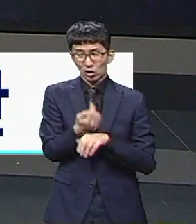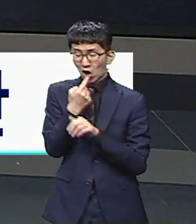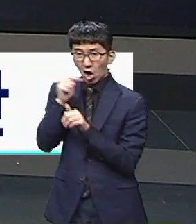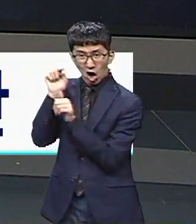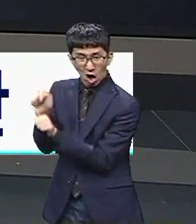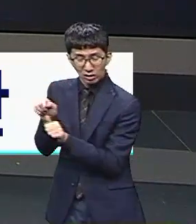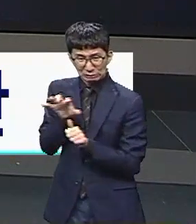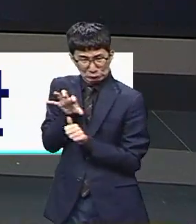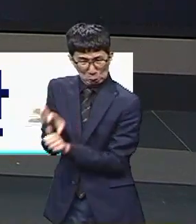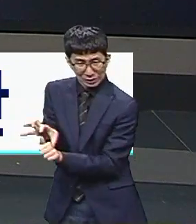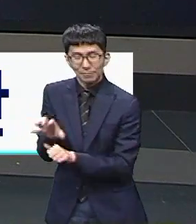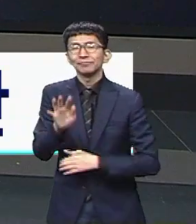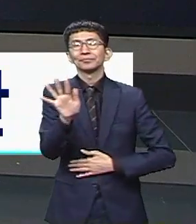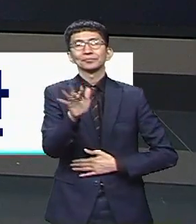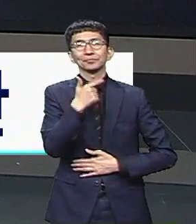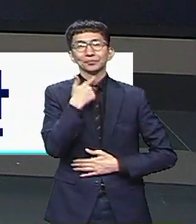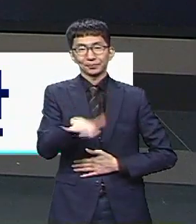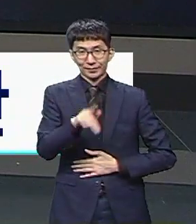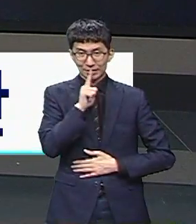계속해서 강청완 기자입니다.